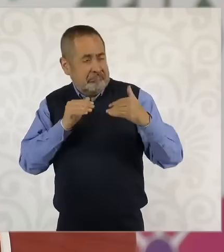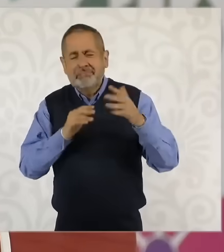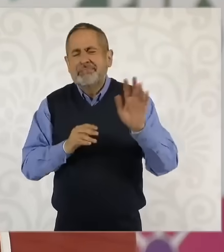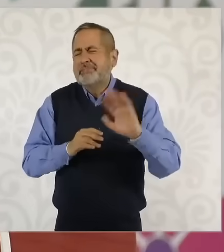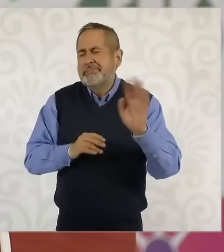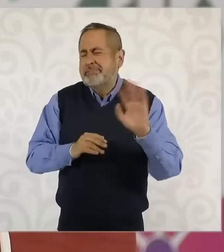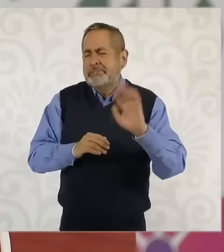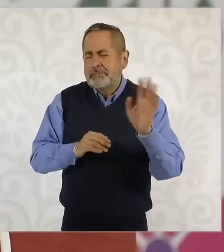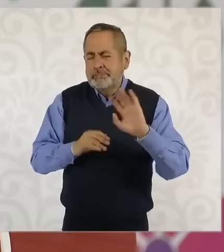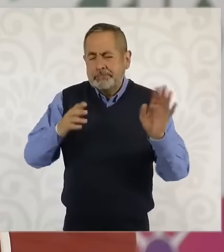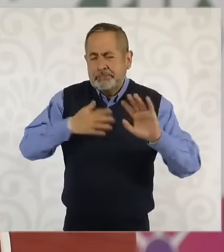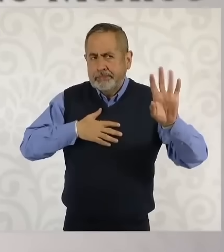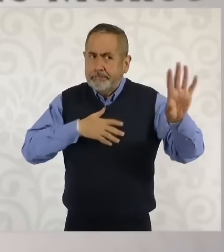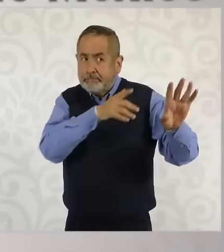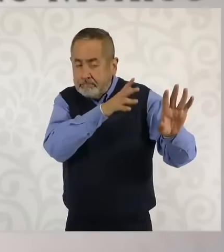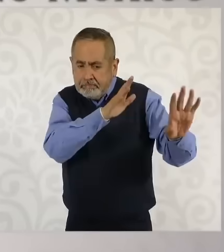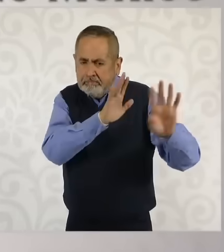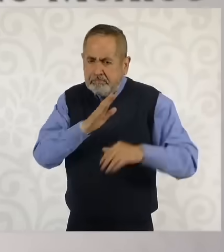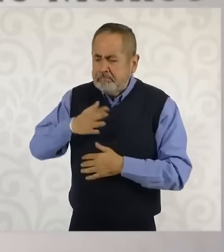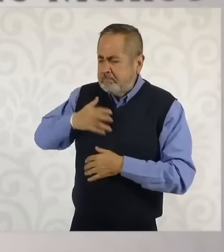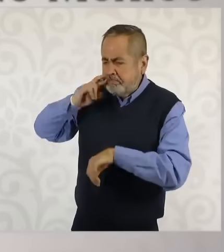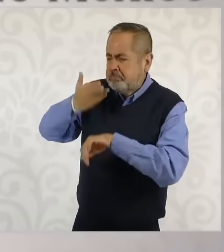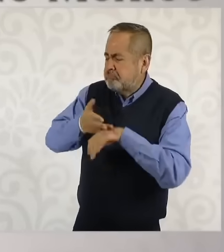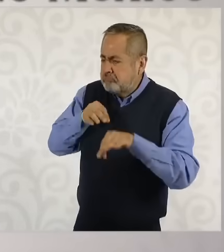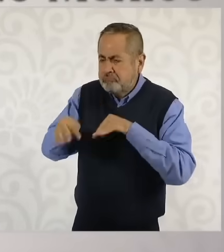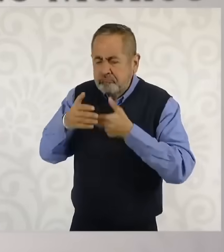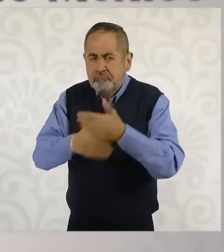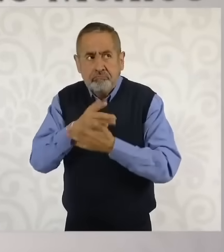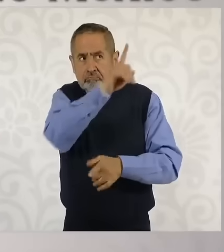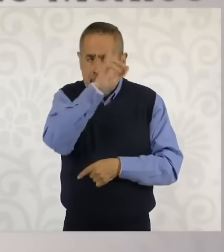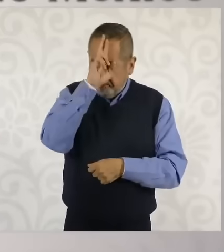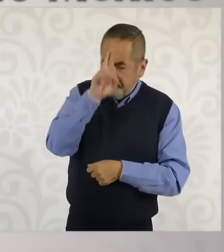Tenemos que ser responsables en eso. También queremos que ellos respeten a México,